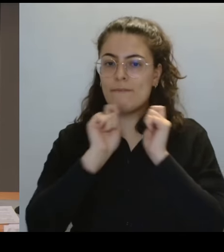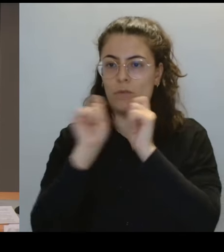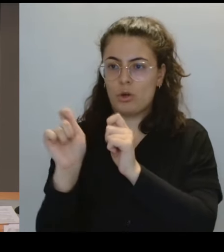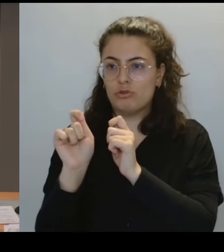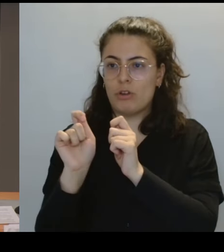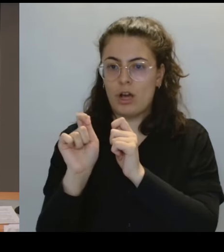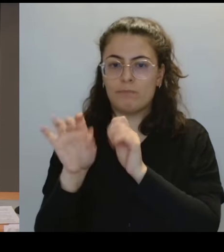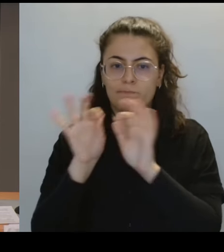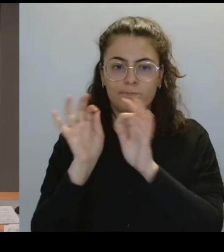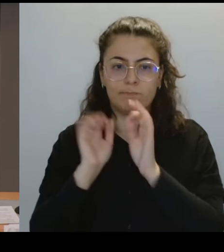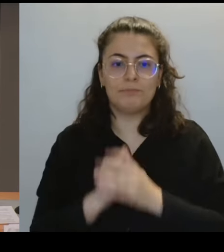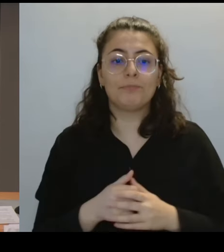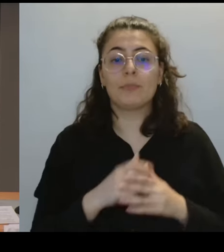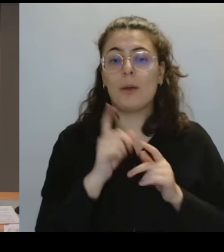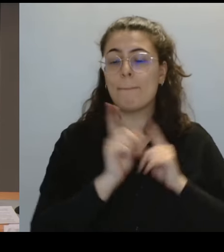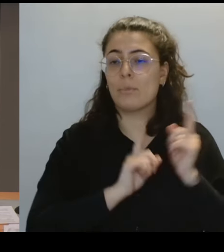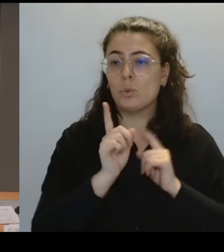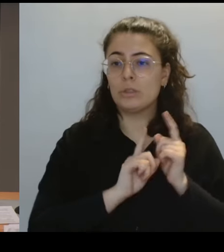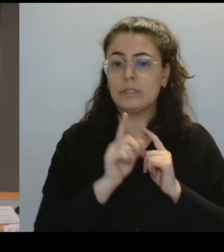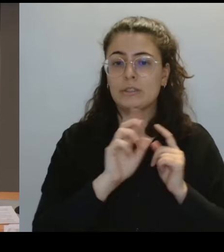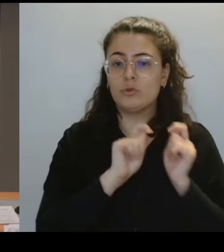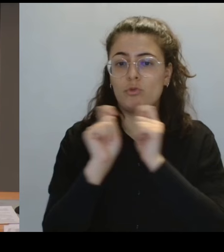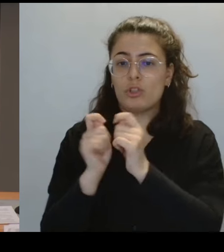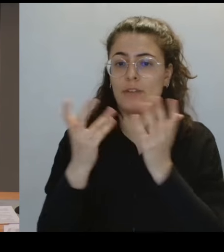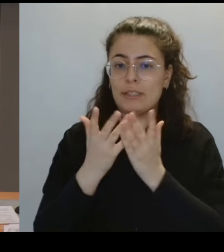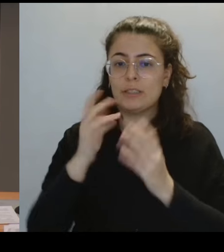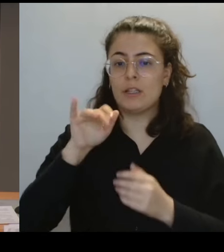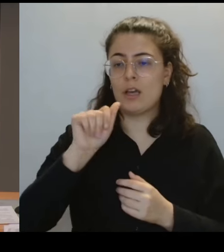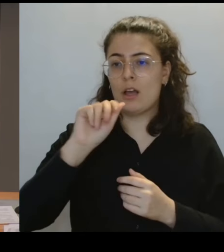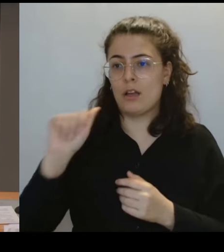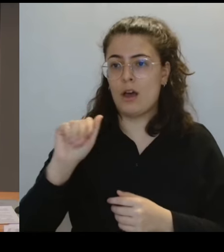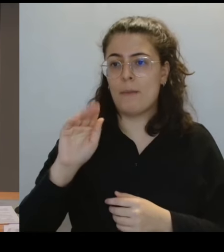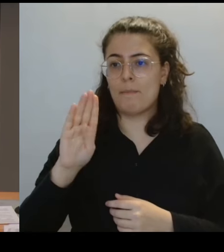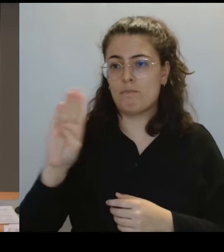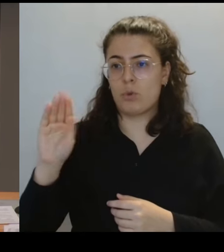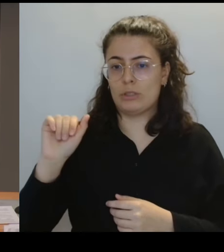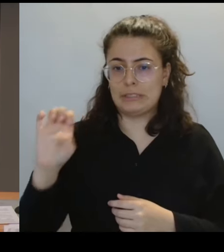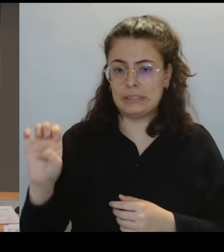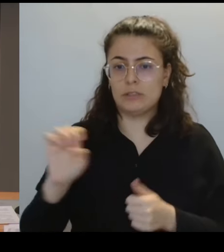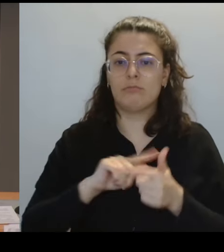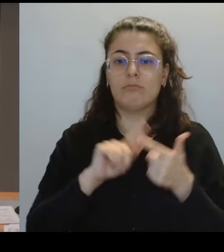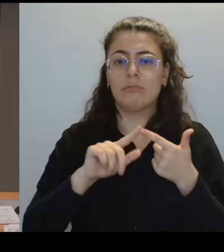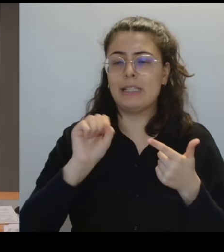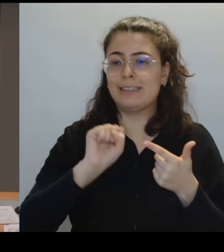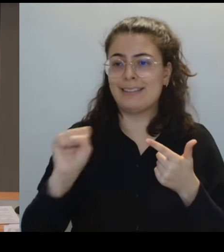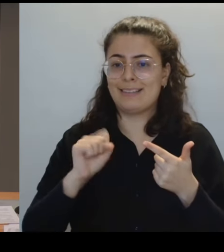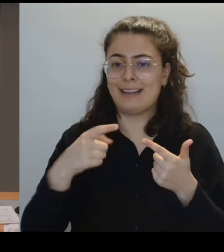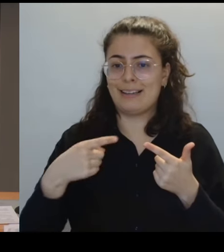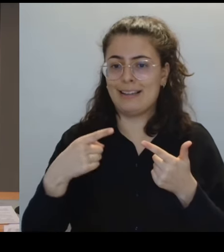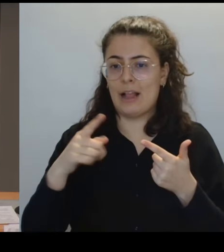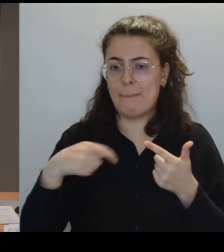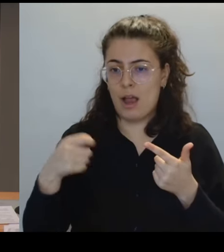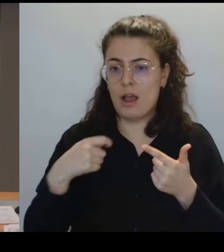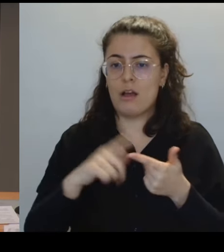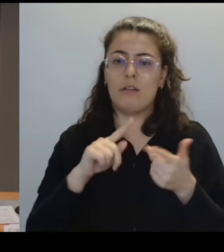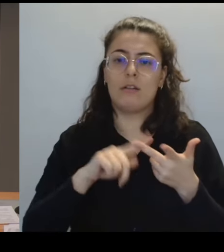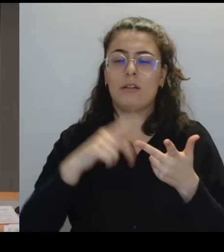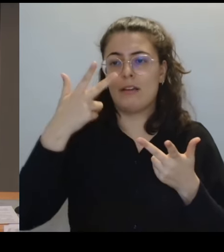schlägt vor Frau Jana Bosse, Frau Sandra Giggelmeier und Herrn Erik Häublein. Wer die Genannten zu wählen wünscht,